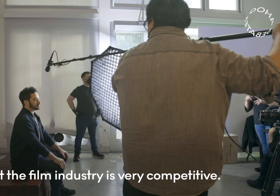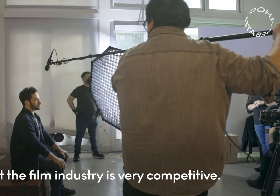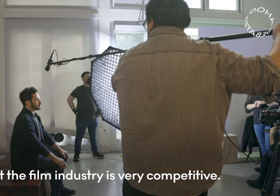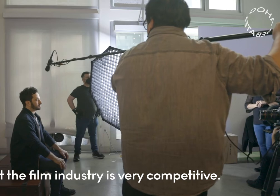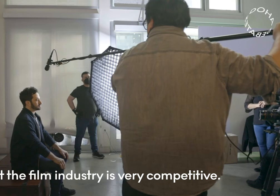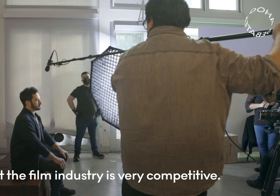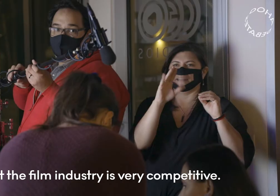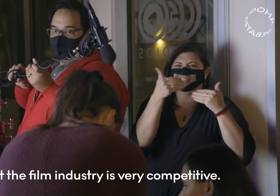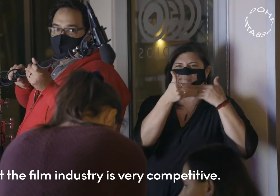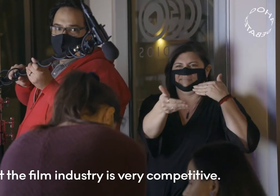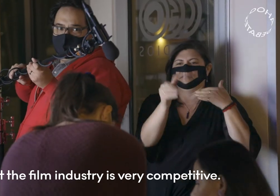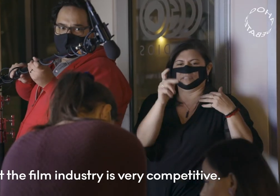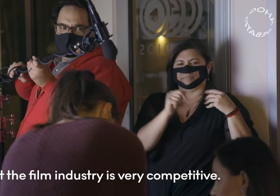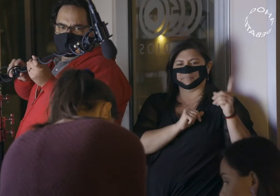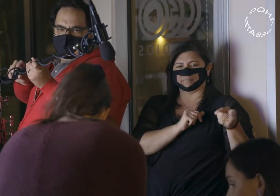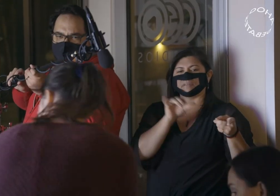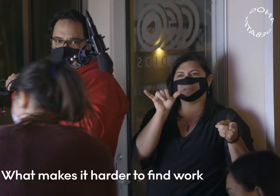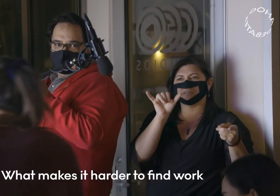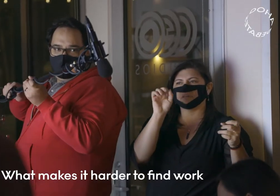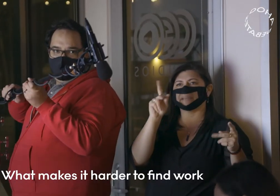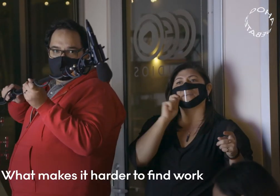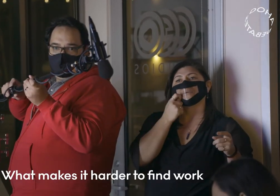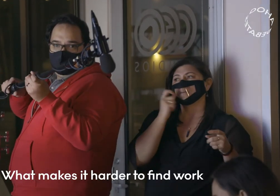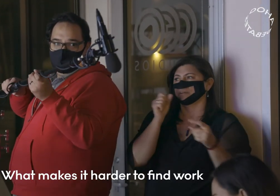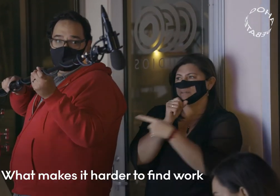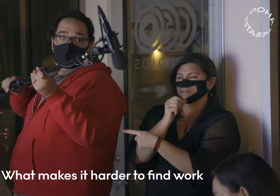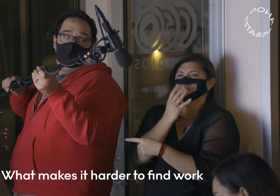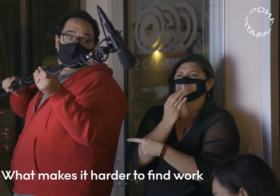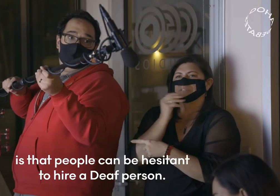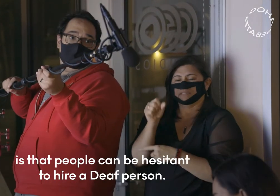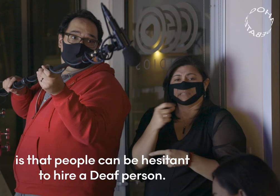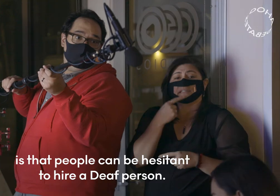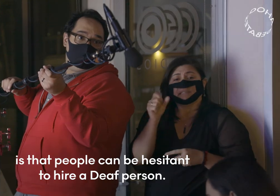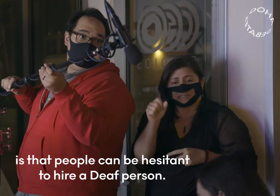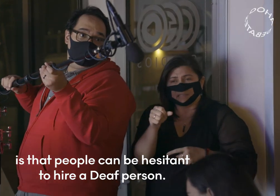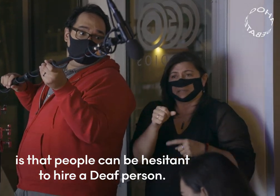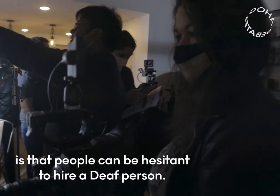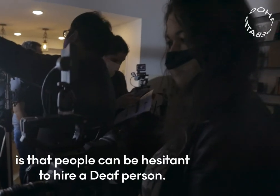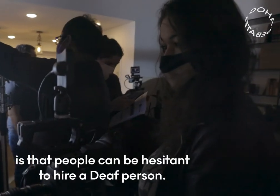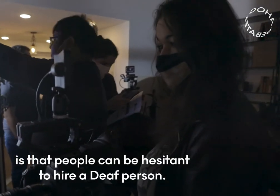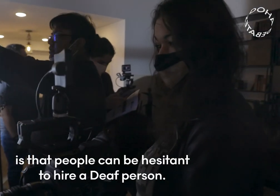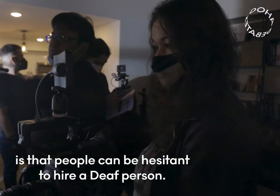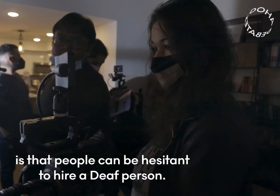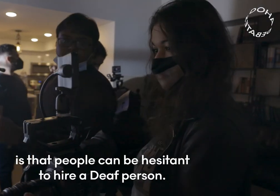لكن صناعة السينما تنافسية للغاية. ما يجعل العثور على عمل أكثر صعوبة هو أن الناس قد يترددون في توظيف شخص أصمّ.